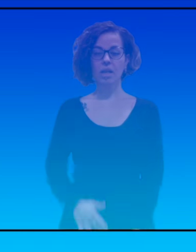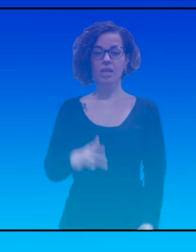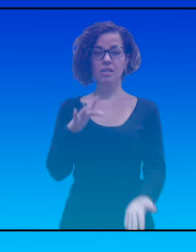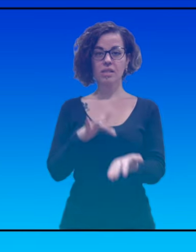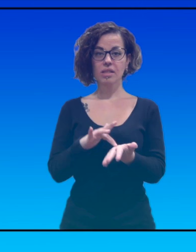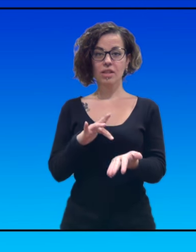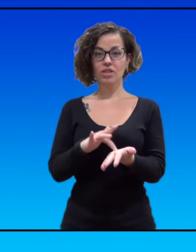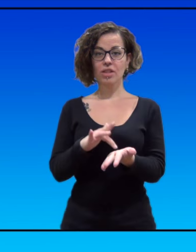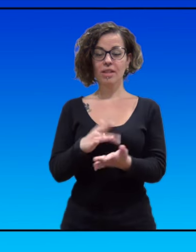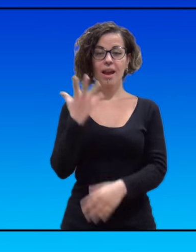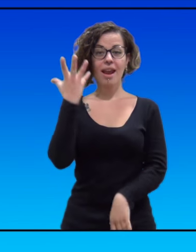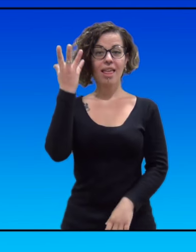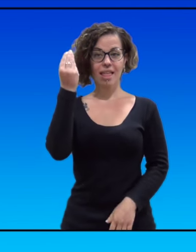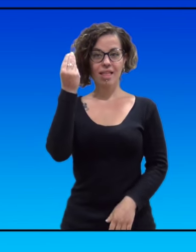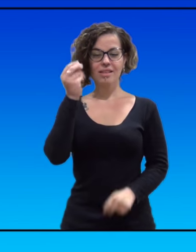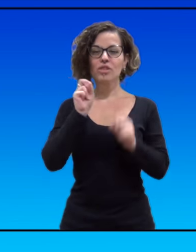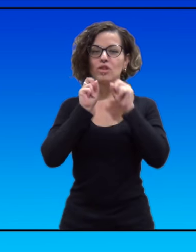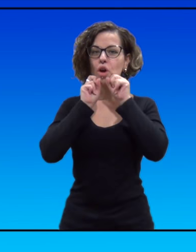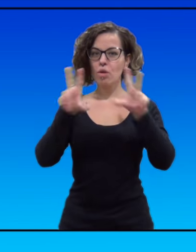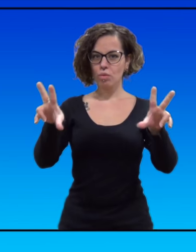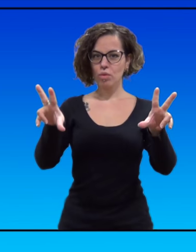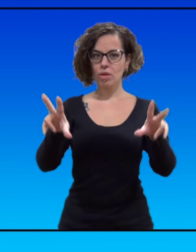La Sede Centrale ENS comunica che